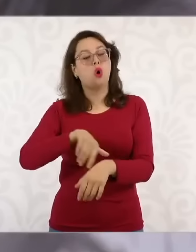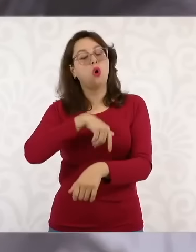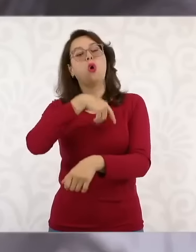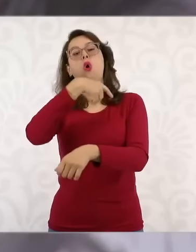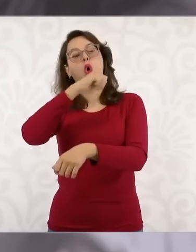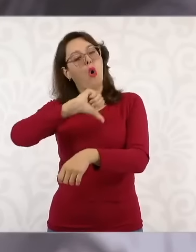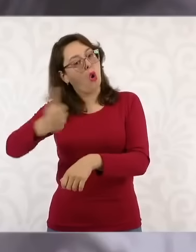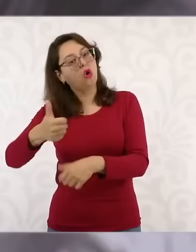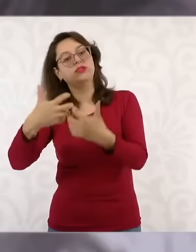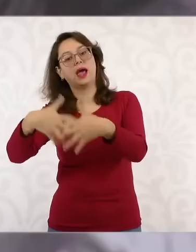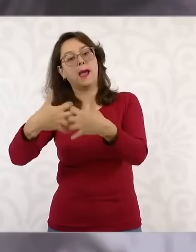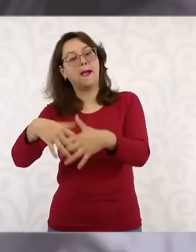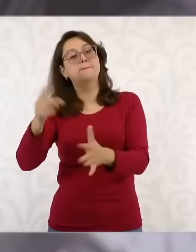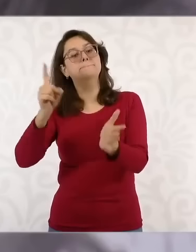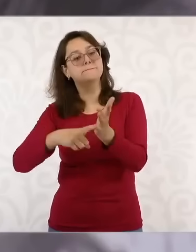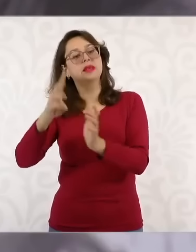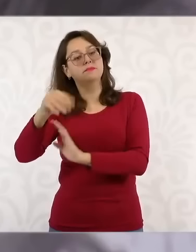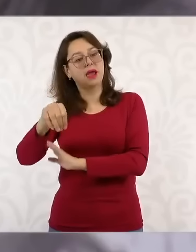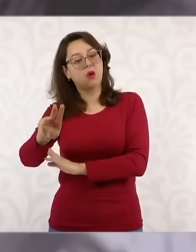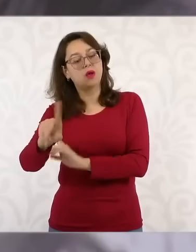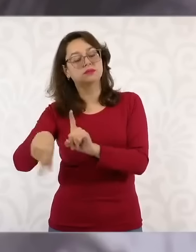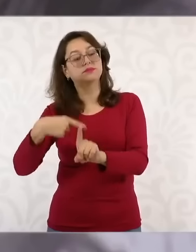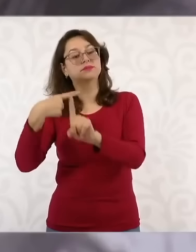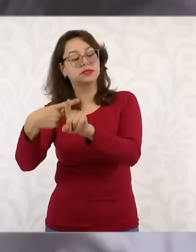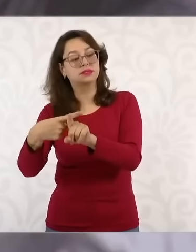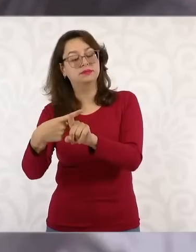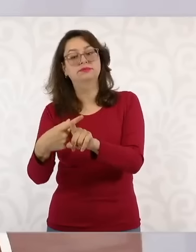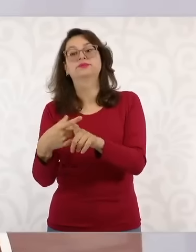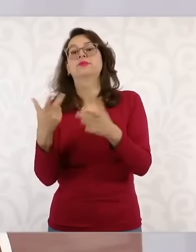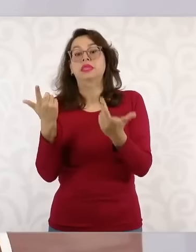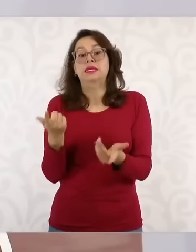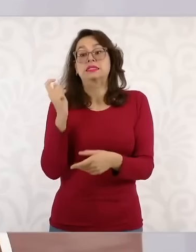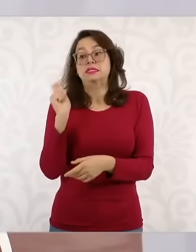casi 1000 MW adicionales. Entonces, lo que se está haciendo con estas convocatorias y como